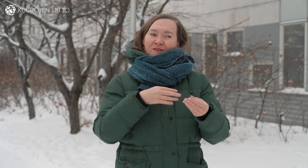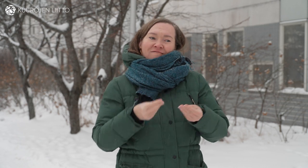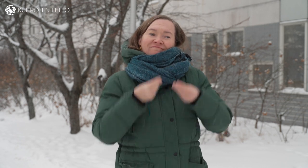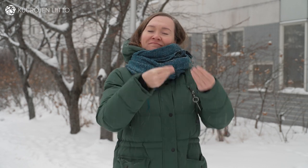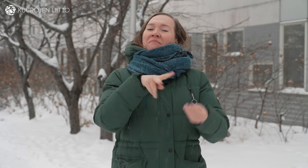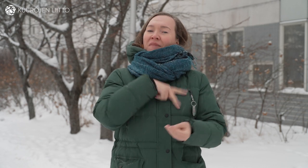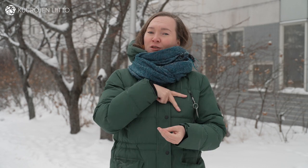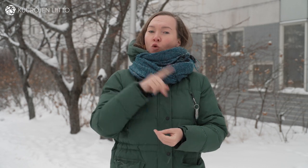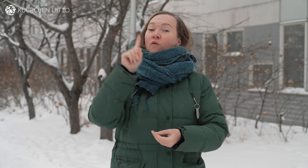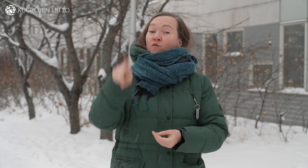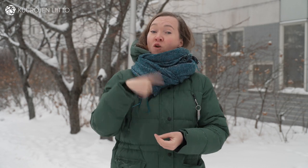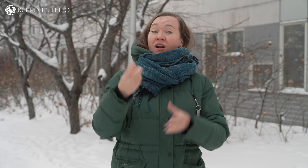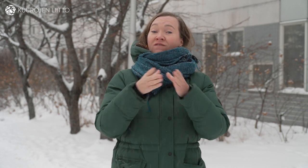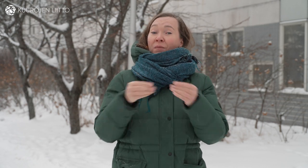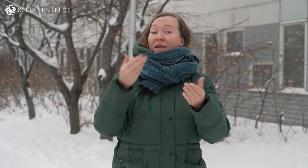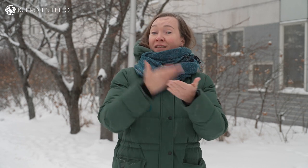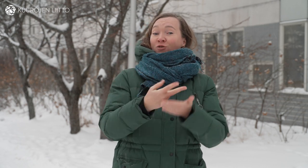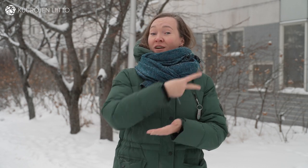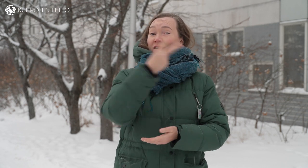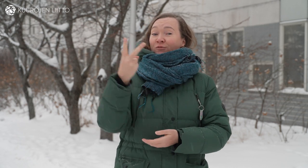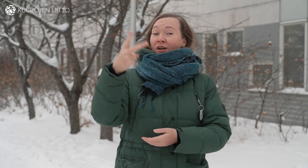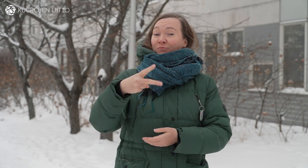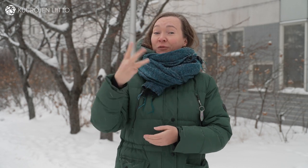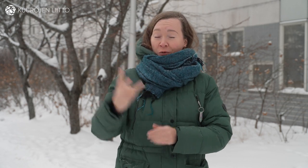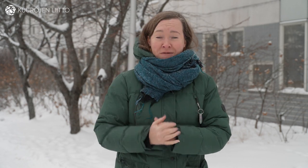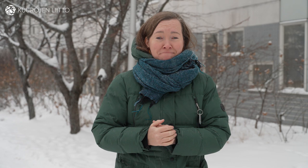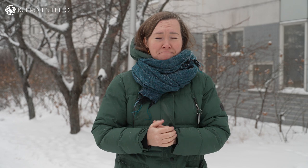henkilöistä, joiden joukosta voitaisiin valita vuoden vapaaehtoinen 2023.